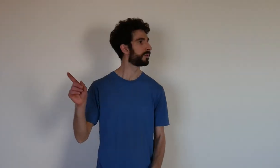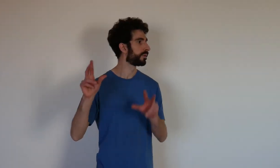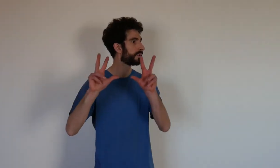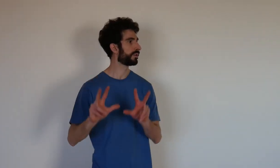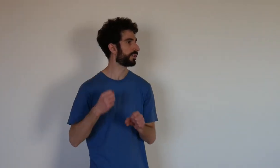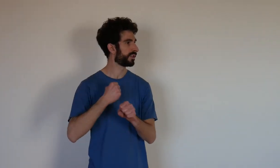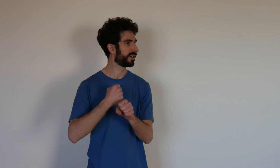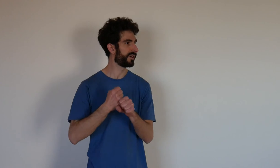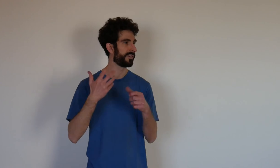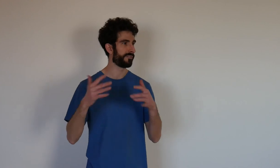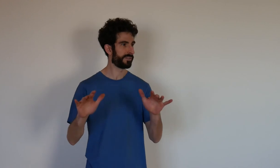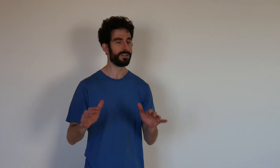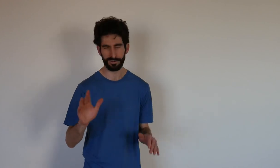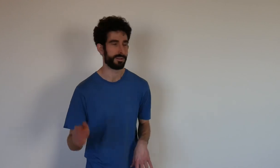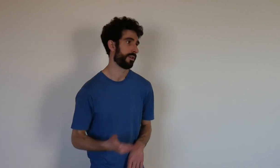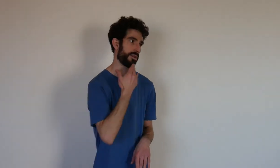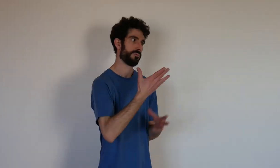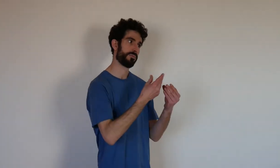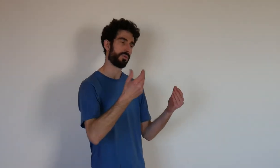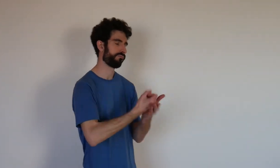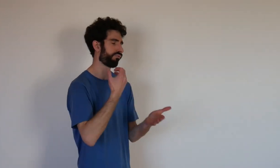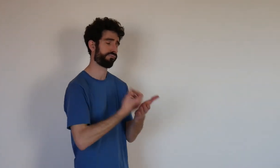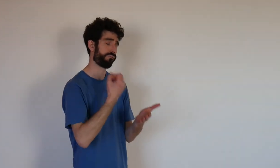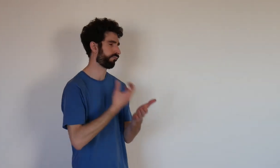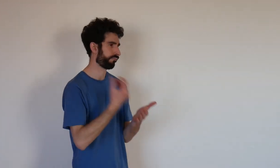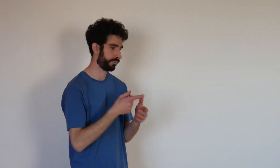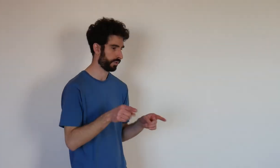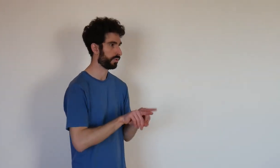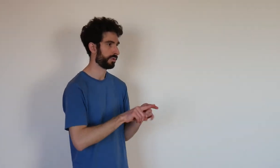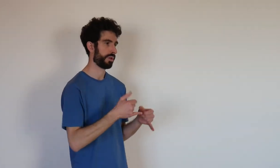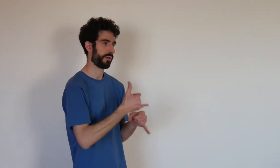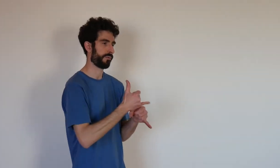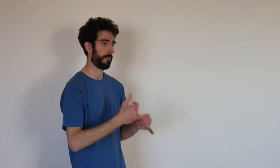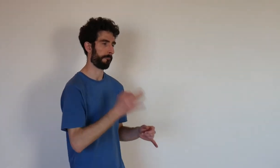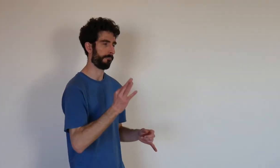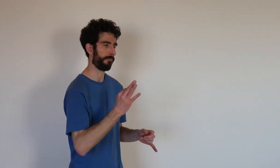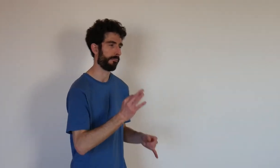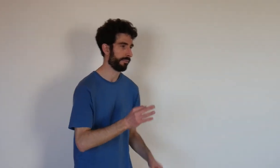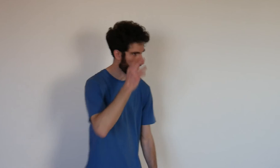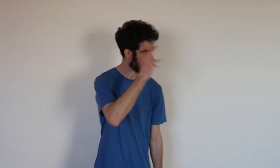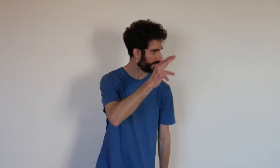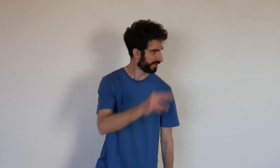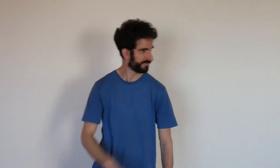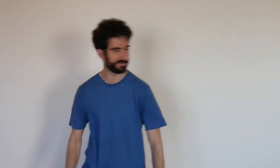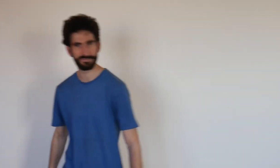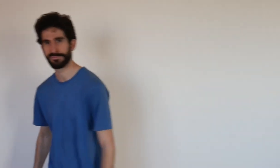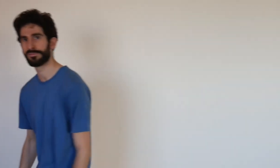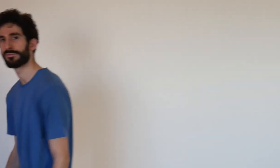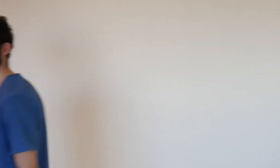Ah l'ordinateur a fini sa tâche. Merci beaucoup pour les explications et aussi pour le café. Ciao.